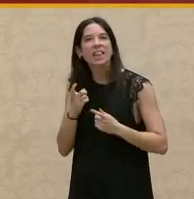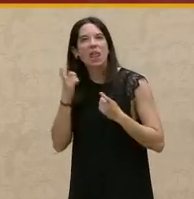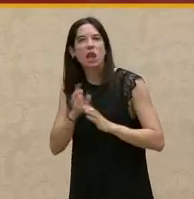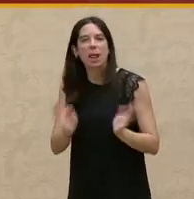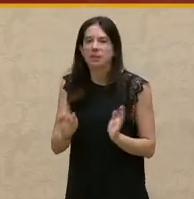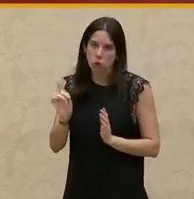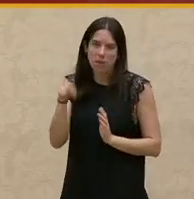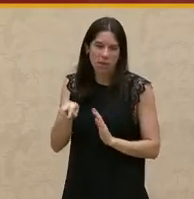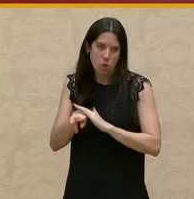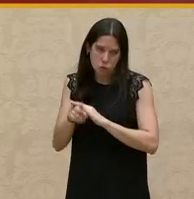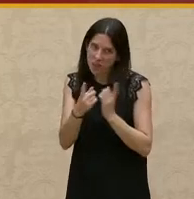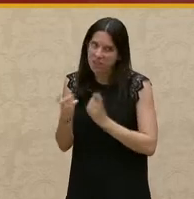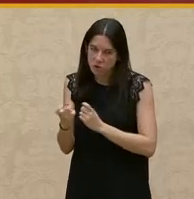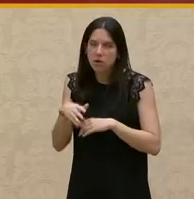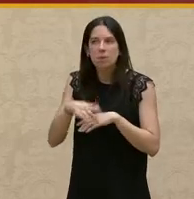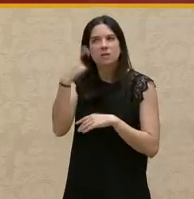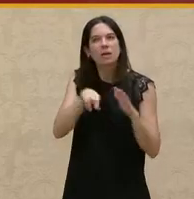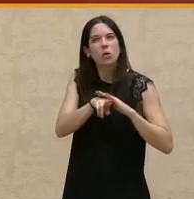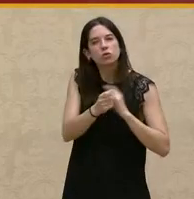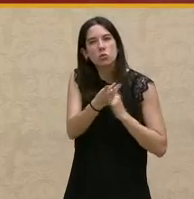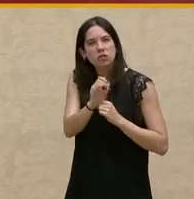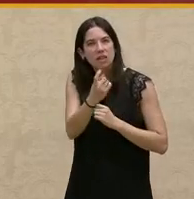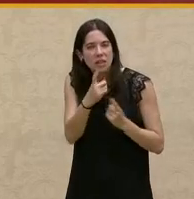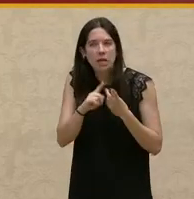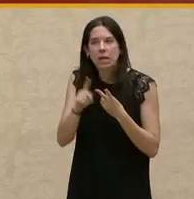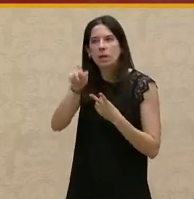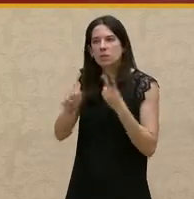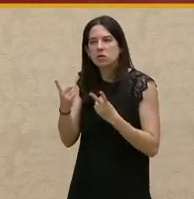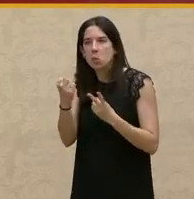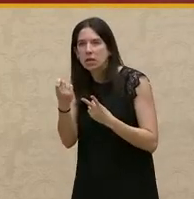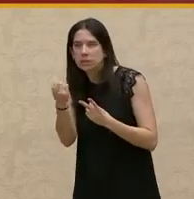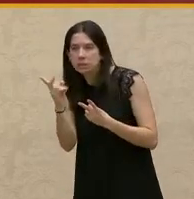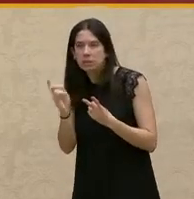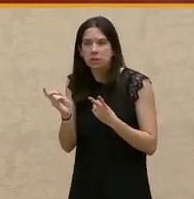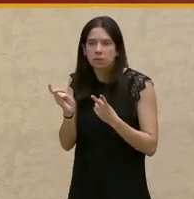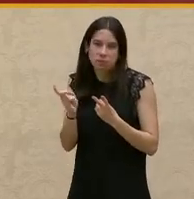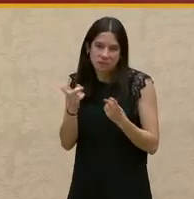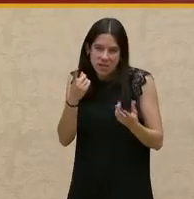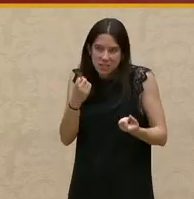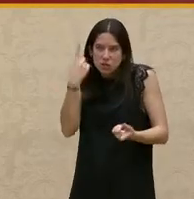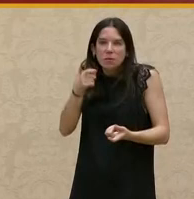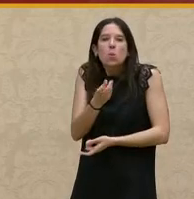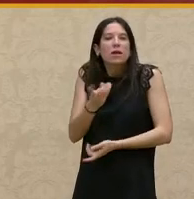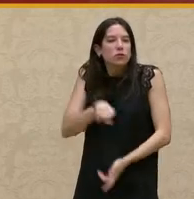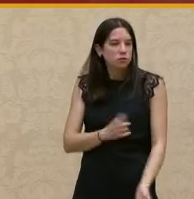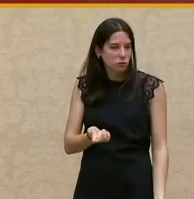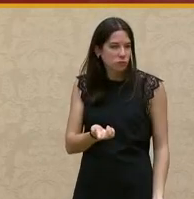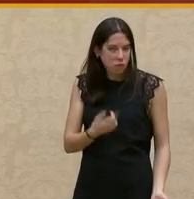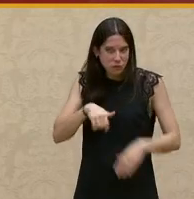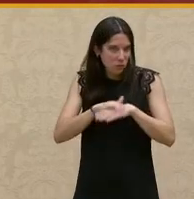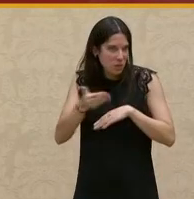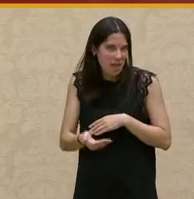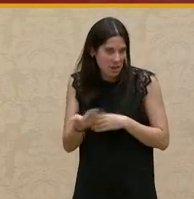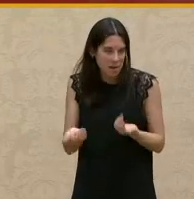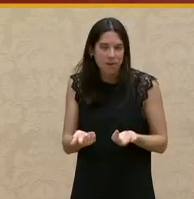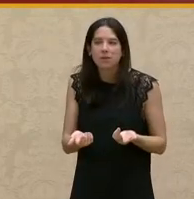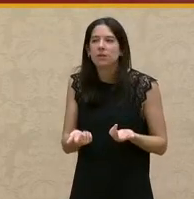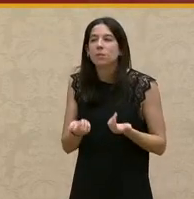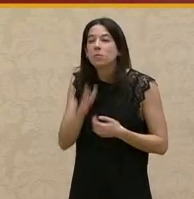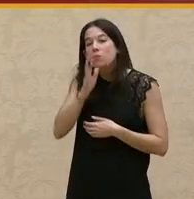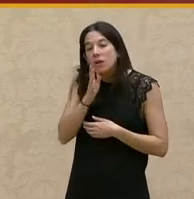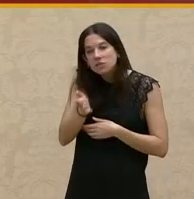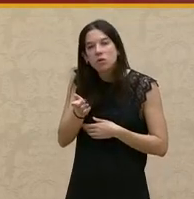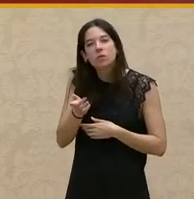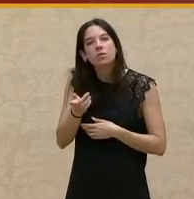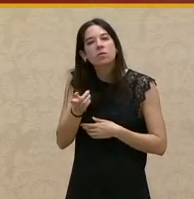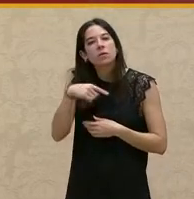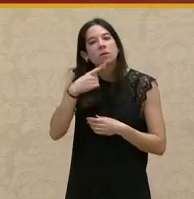falta saber cuánta gente somos. Y por esto tuvimos el acuerdo de votarla todos